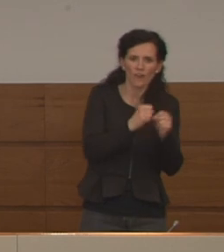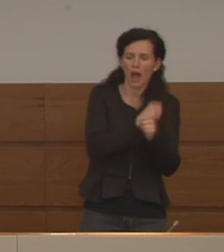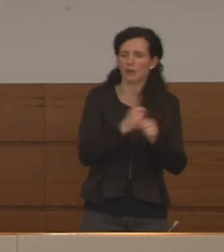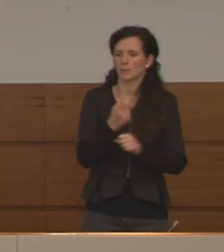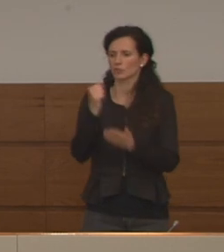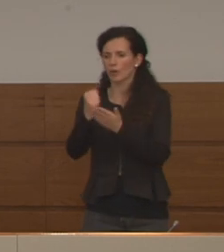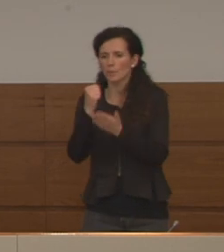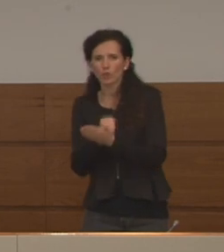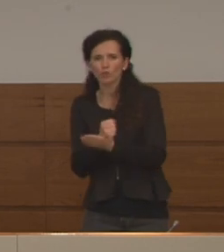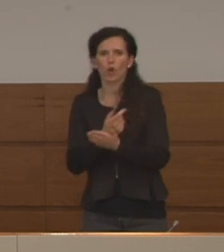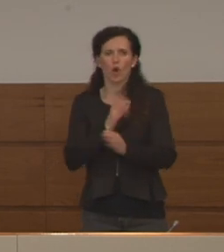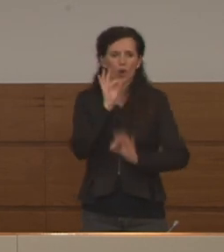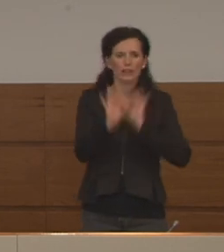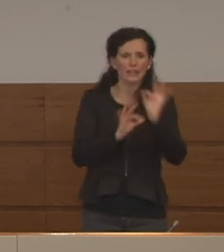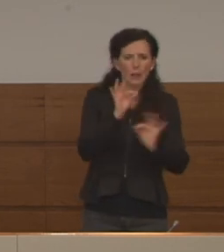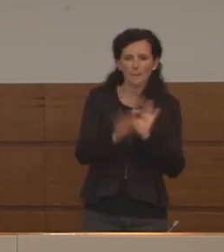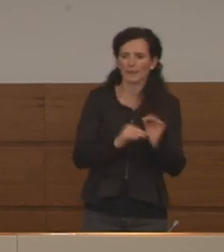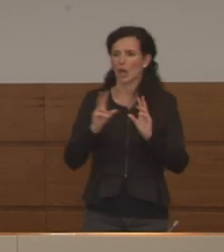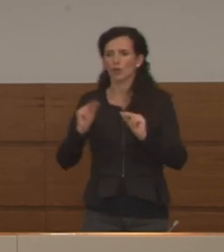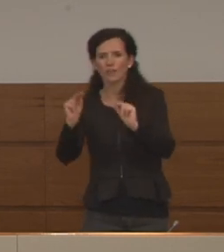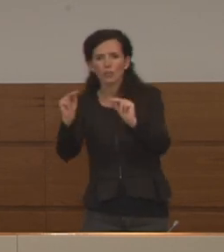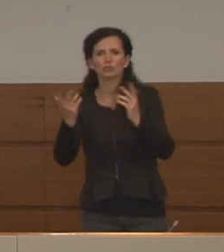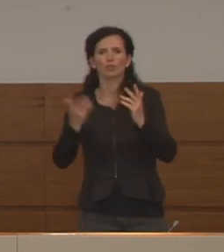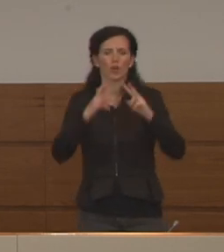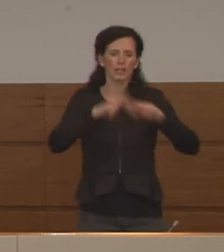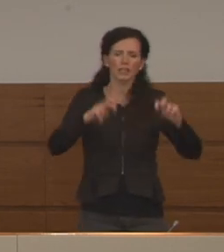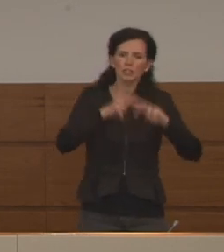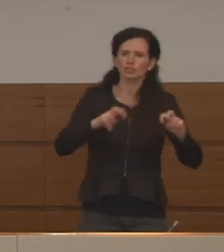terapeutici innovativi, a ricerca avanzata e così via.